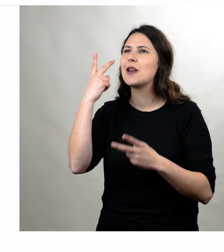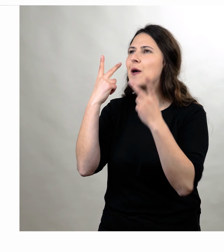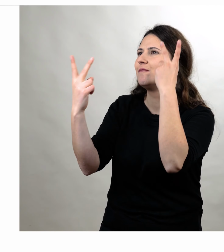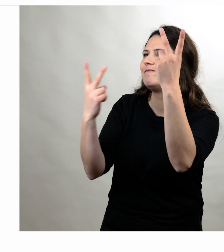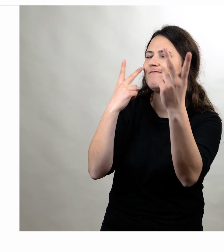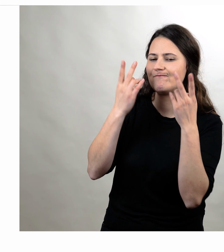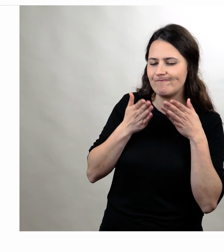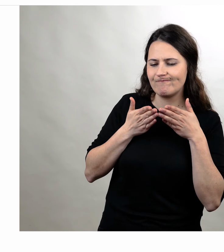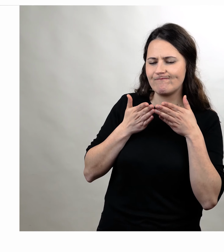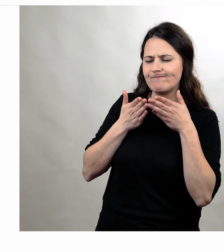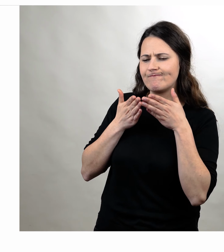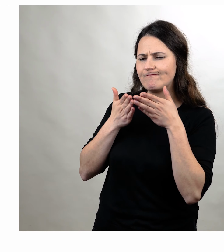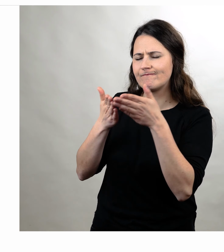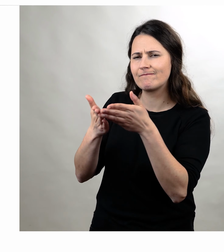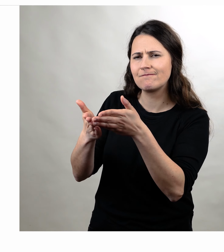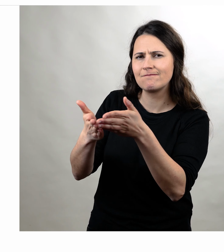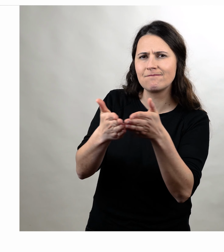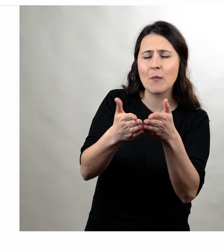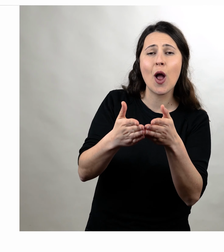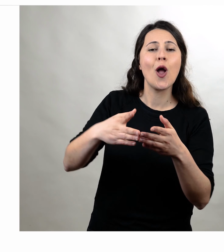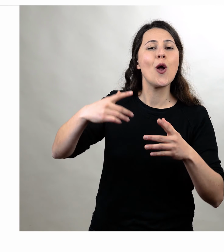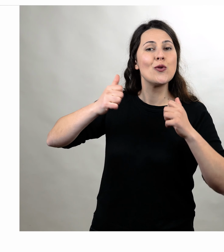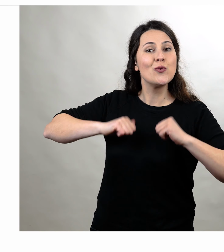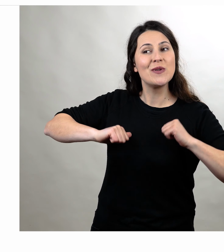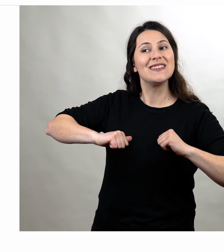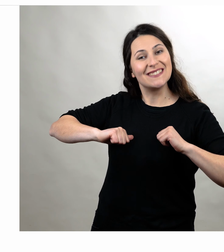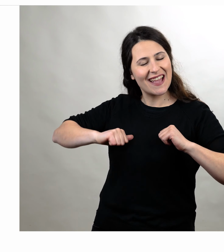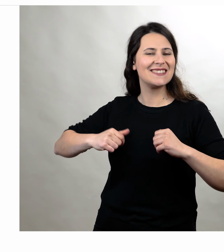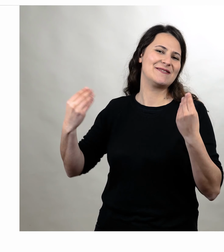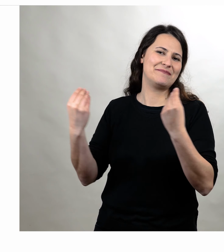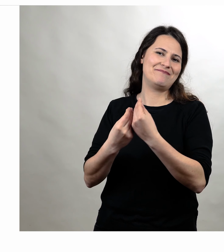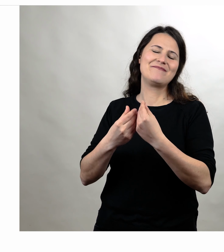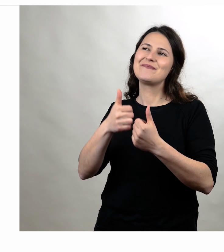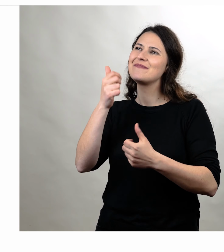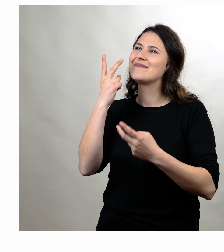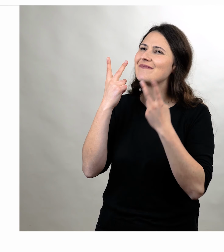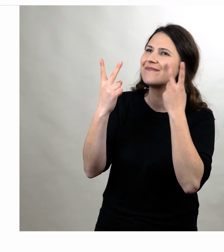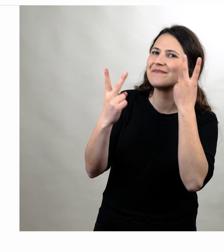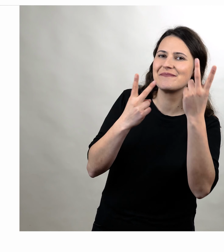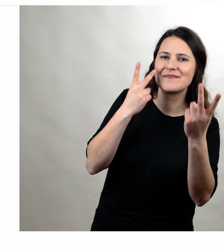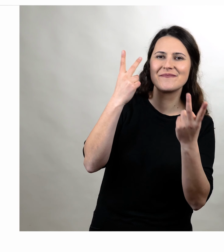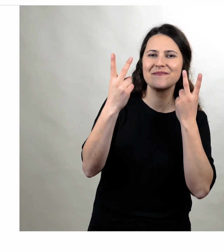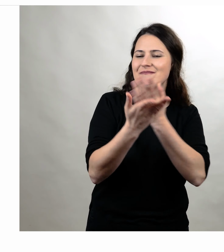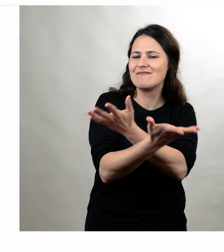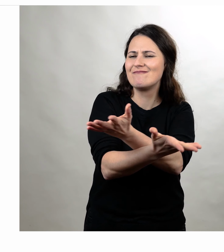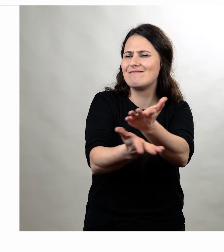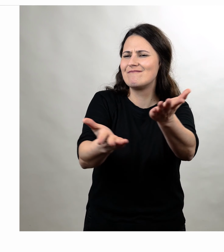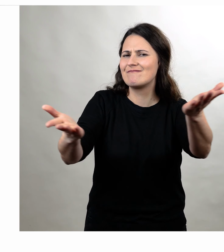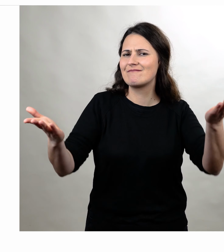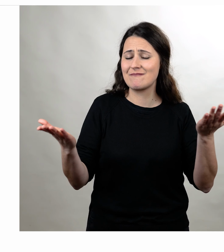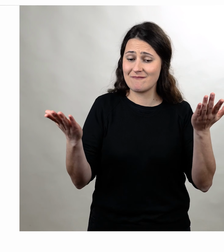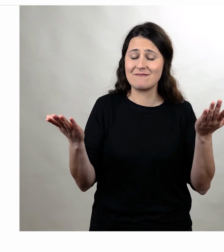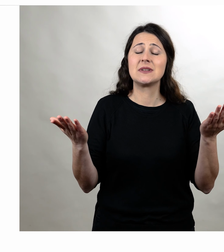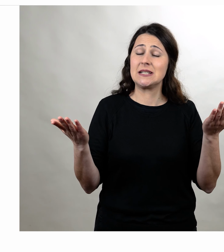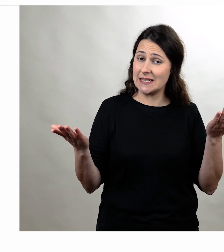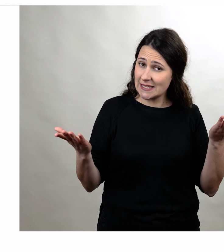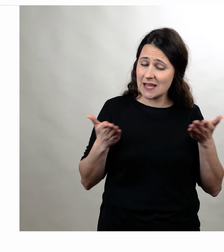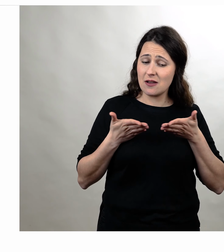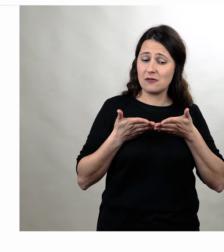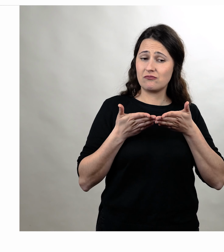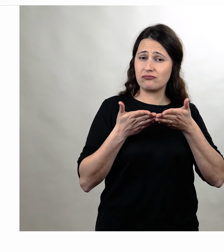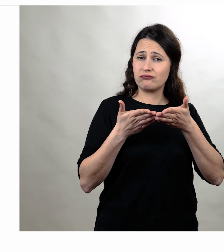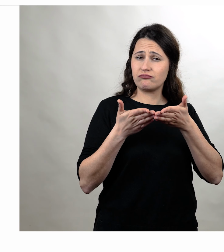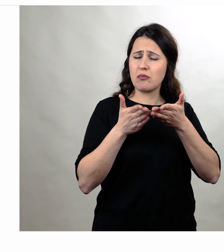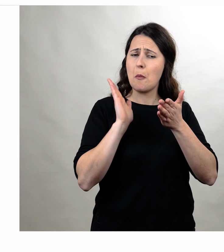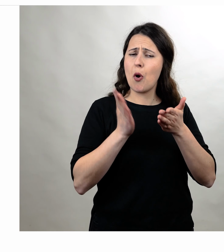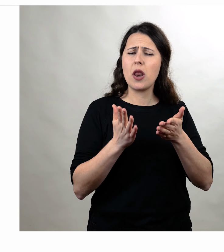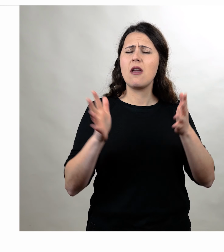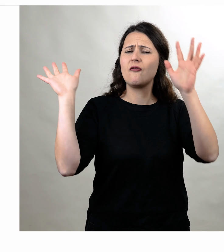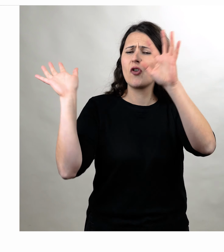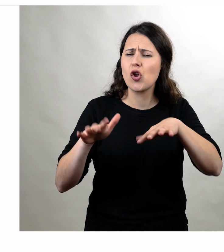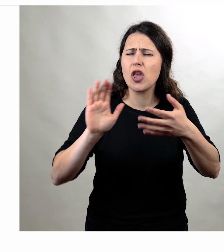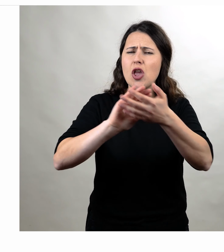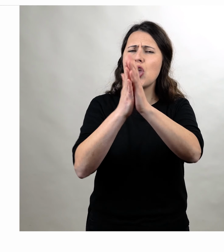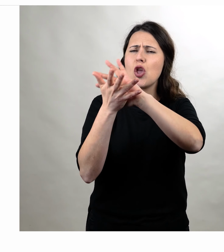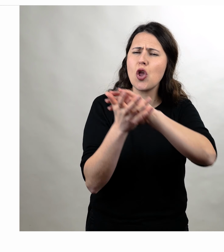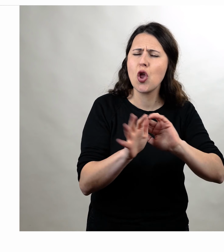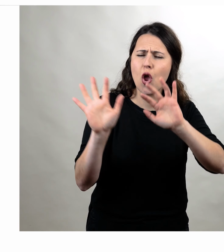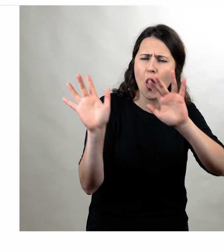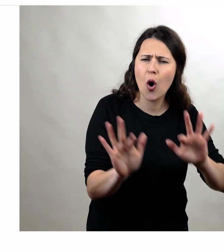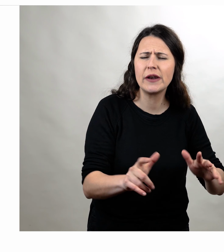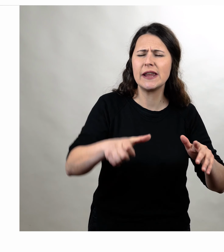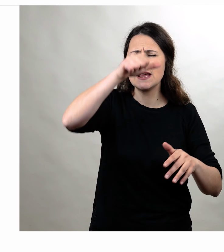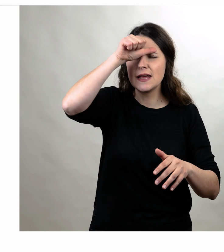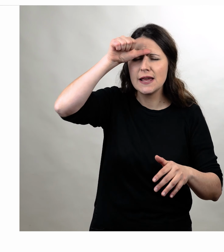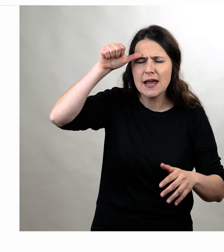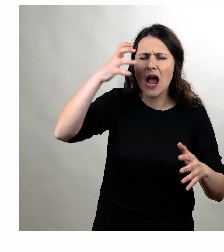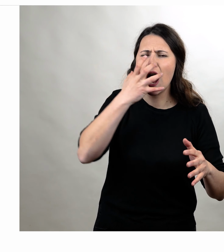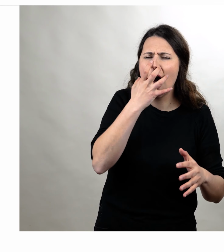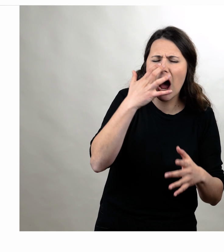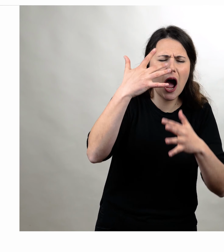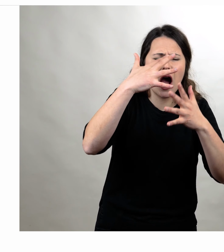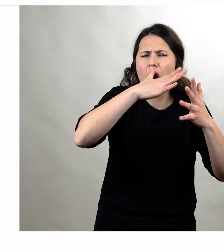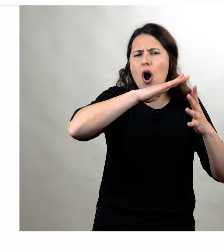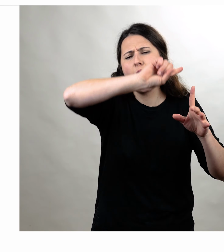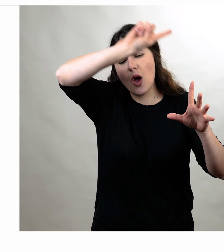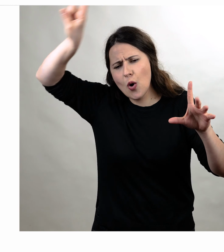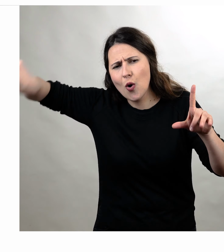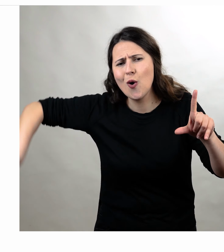Οι ταξιδιώτες περνούν από πολλά τουριστικά αξιοθέατα του Λονδίνου, ενώ το κρουαζιερόπλοιο λειτουργεί υπό όλες τις καιρικές συνθήκες.